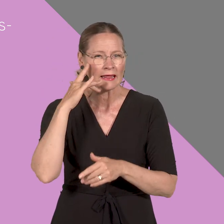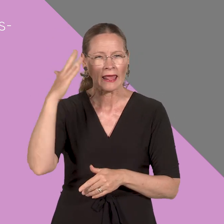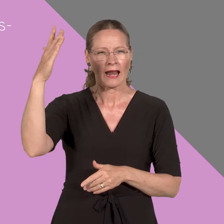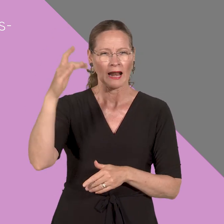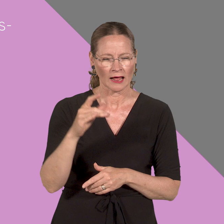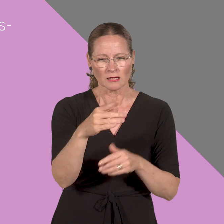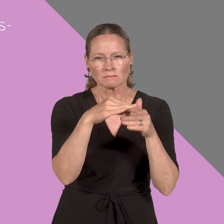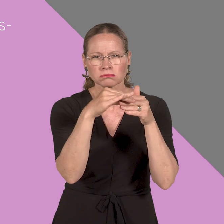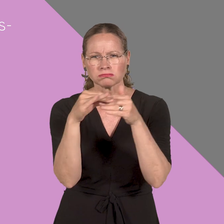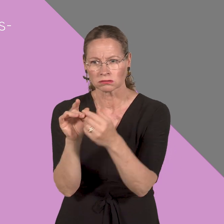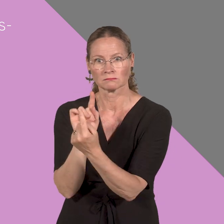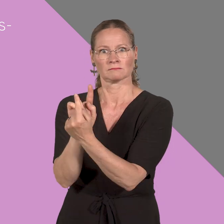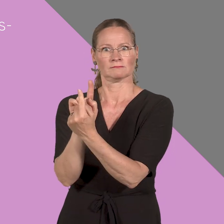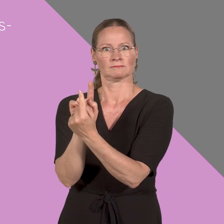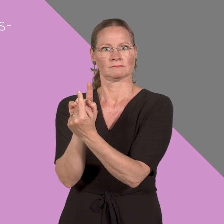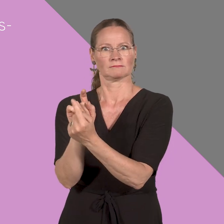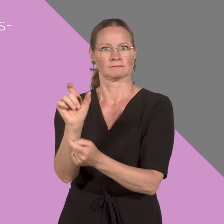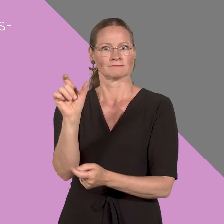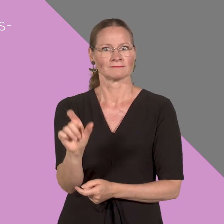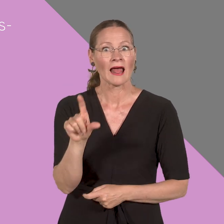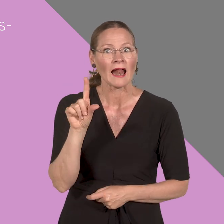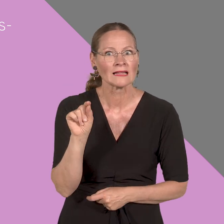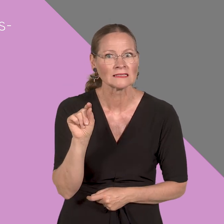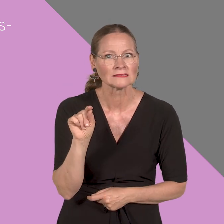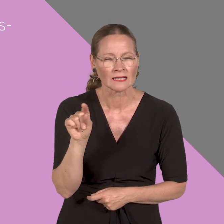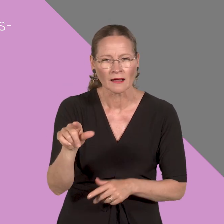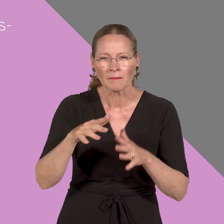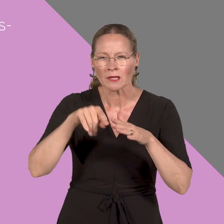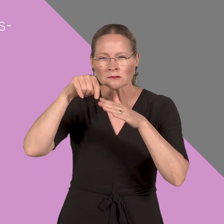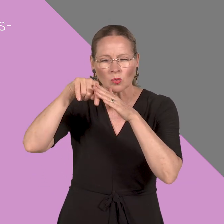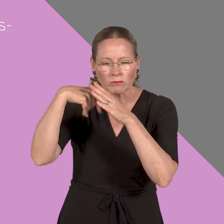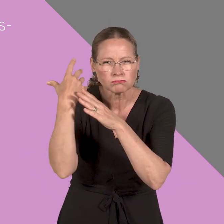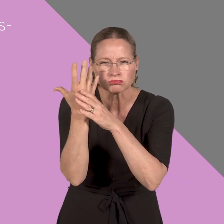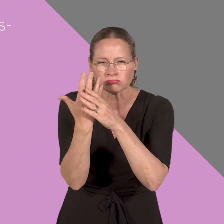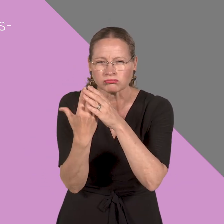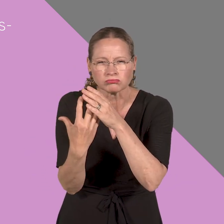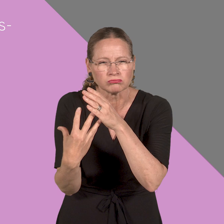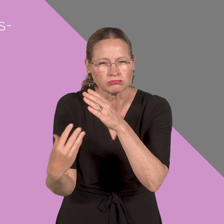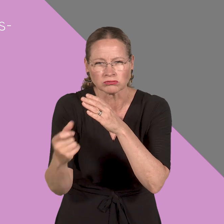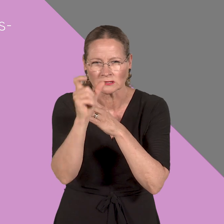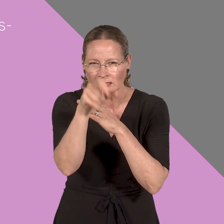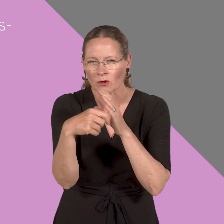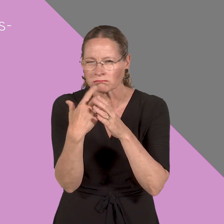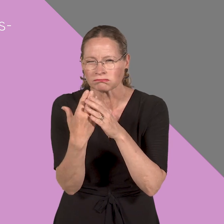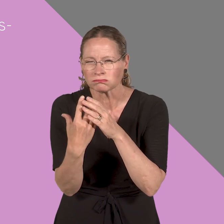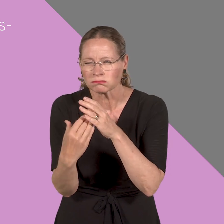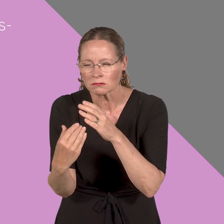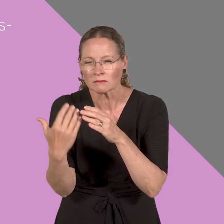Ensiksi Hile vie sinut tapaamaan Liisaa, - joka johdattaa sinut meren syvyyksiin.